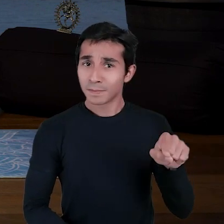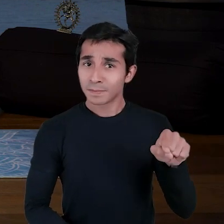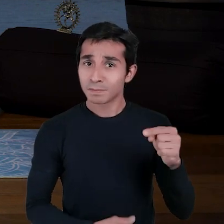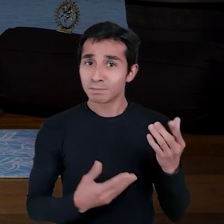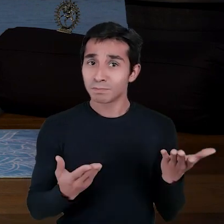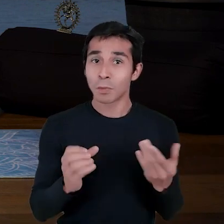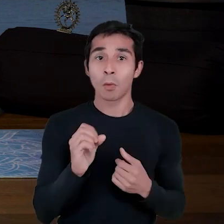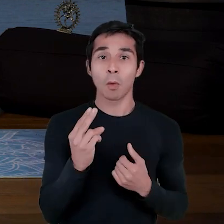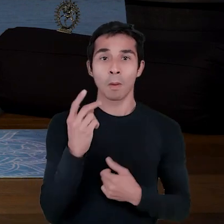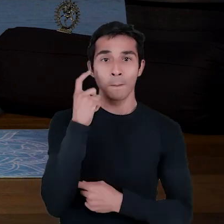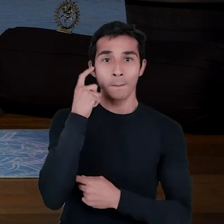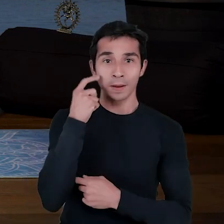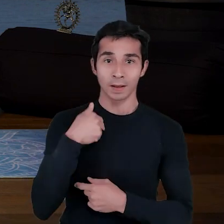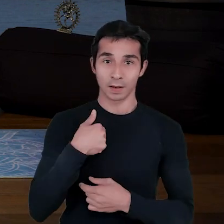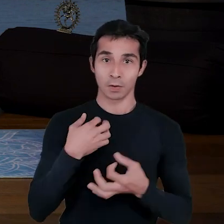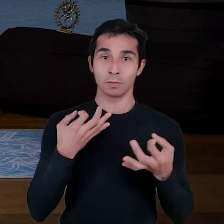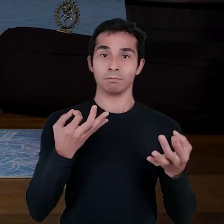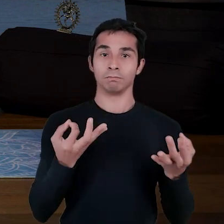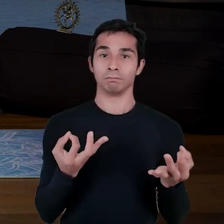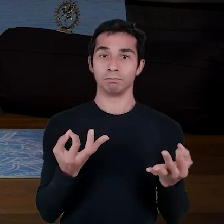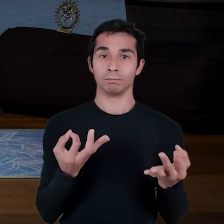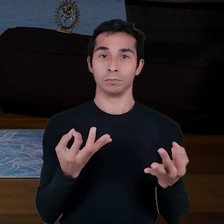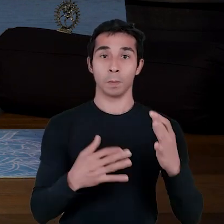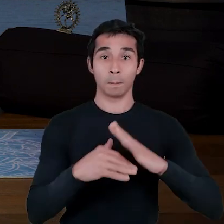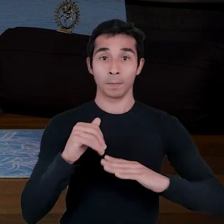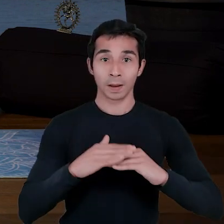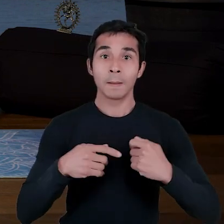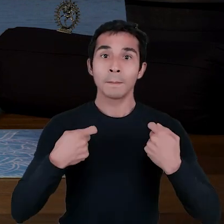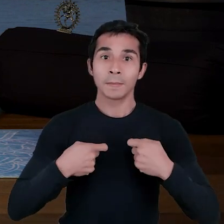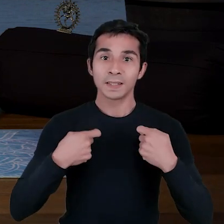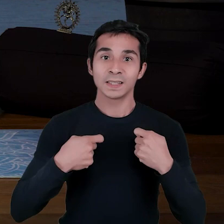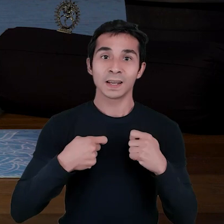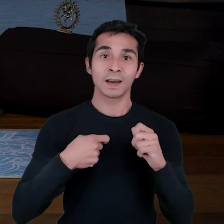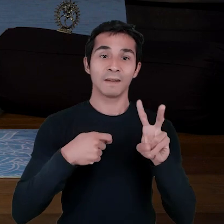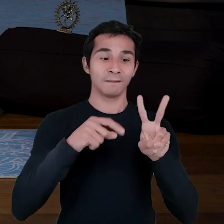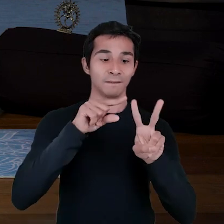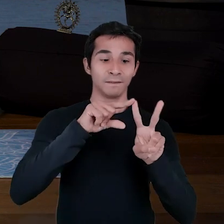Ou ainda, a ideia de que precisamos ser vegetarianos pra praticar yoga.